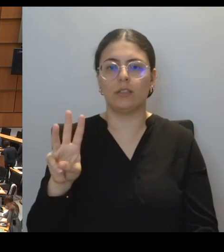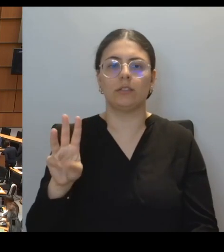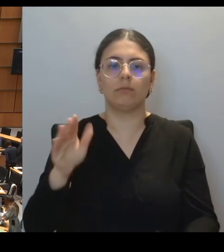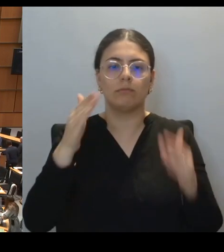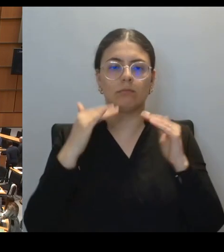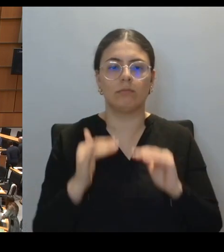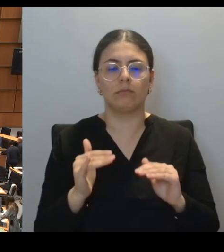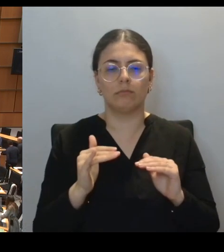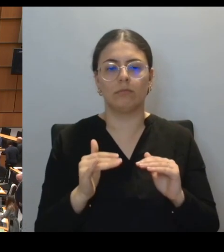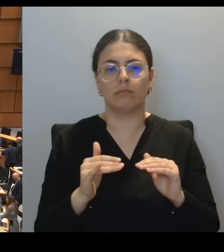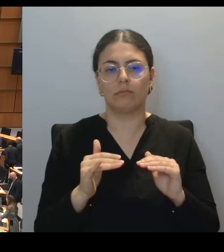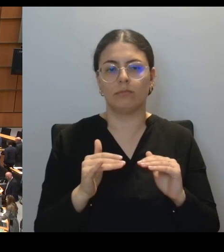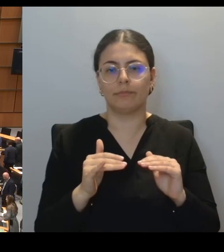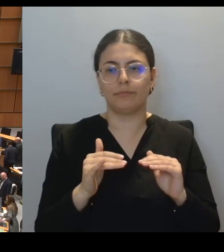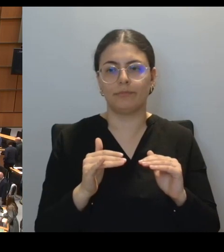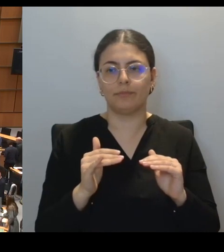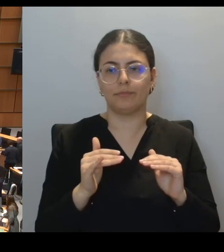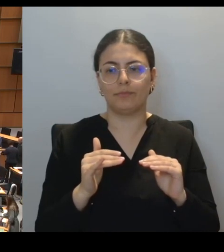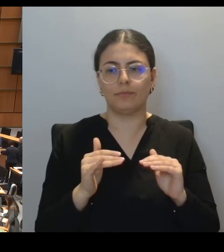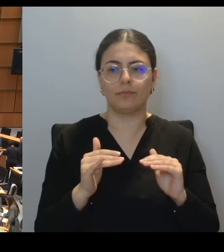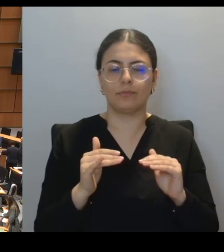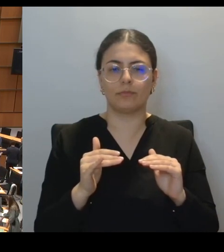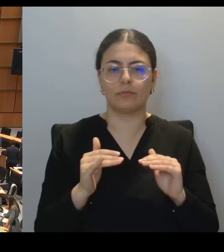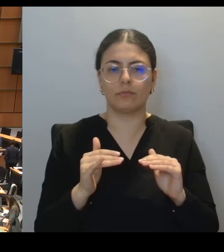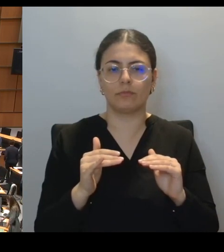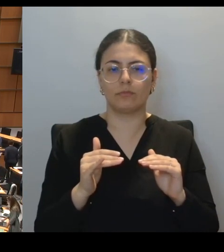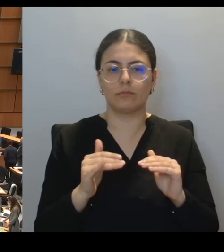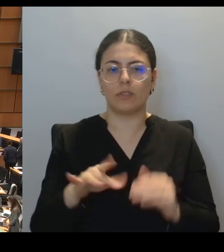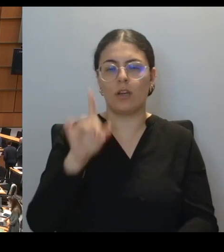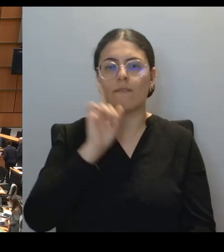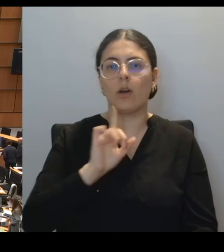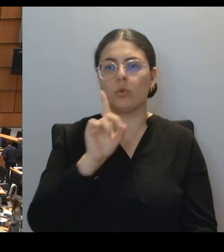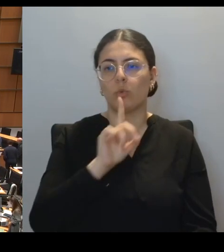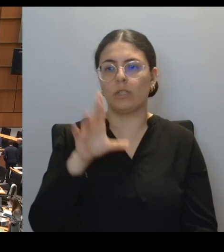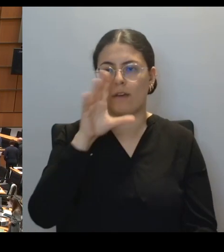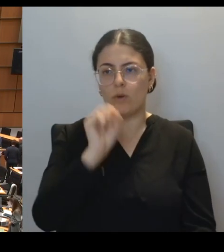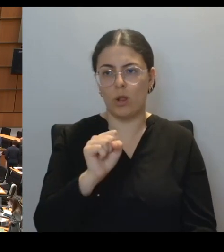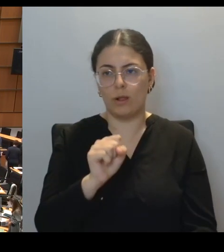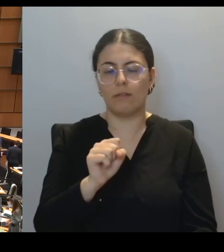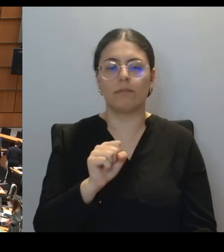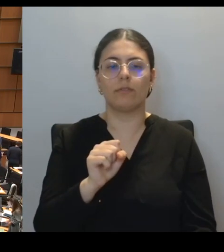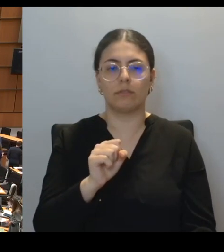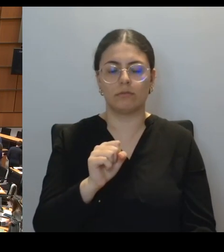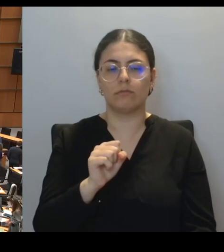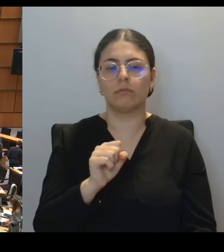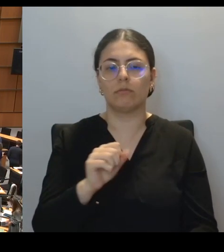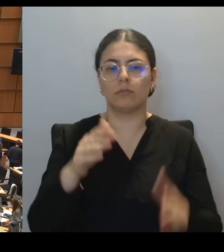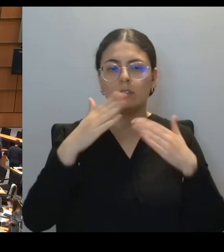Frau Dunja Wolf Herr Christian Zander, Herr Stefan Ziller.